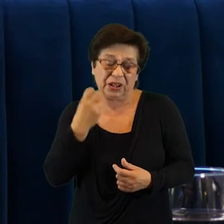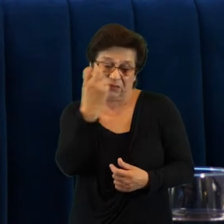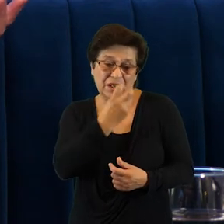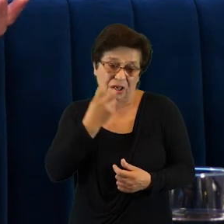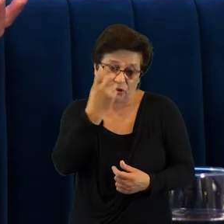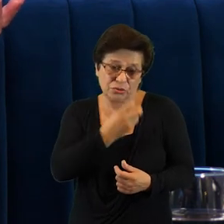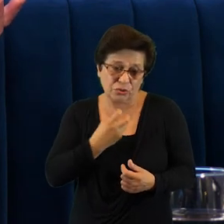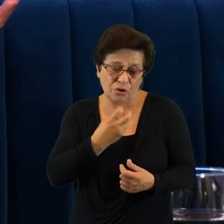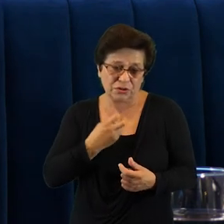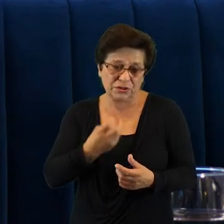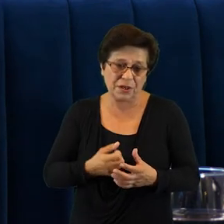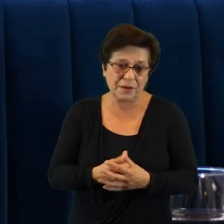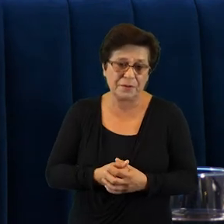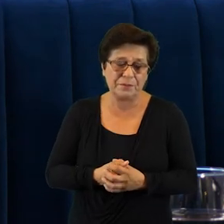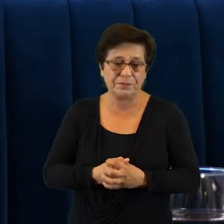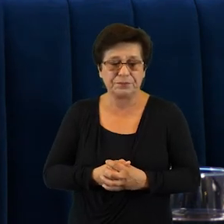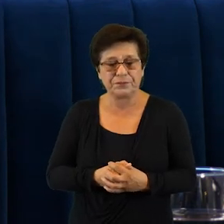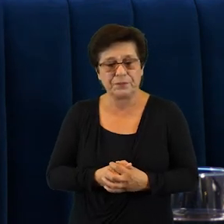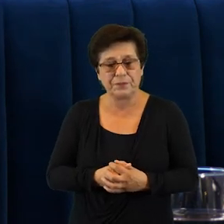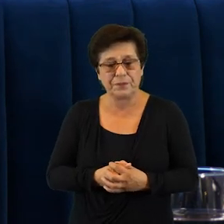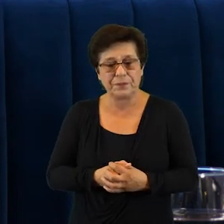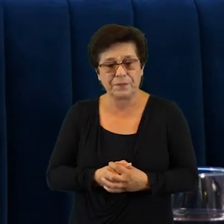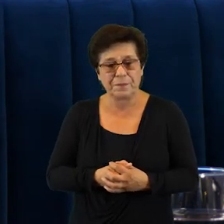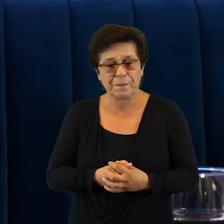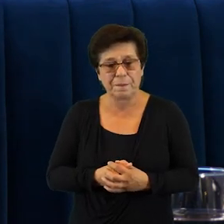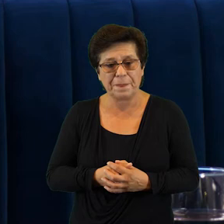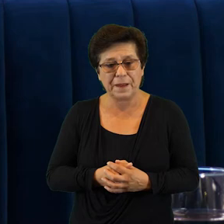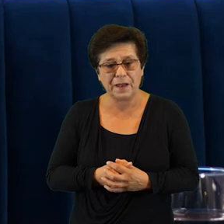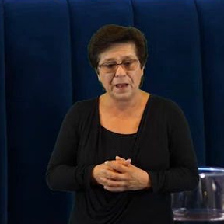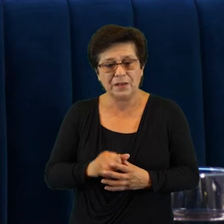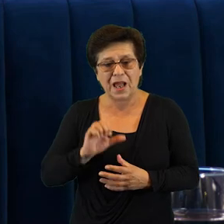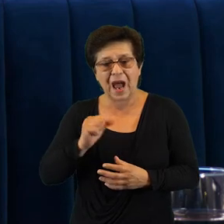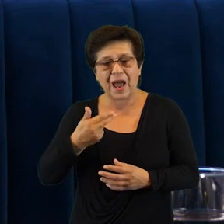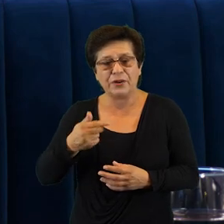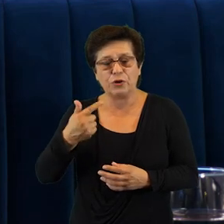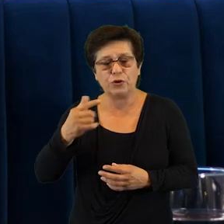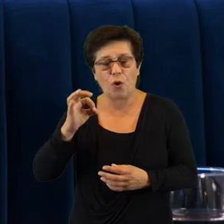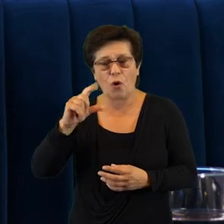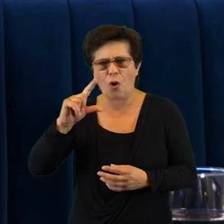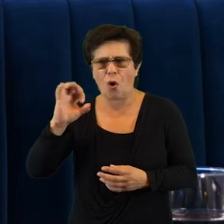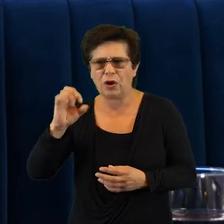Nie ma dużo antologii poezji polskiej w Niemczech. Są antologie Karla Dedecjusa, ale on są trochę takie...